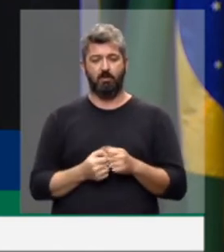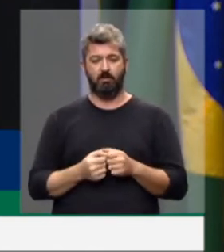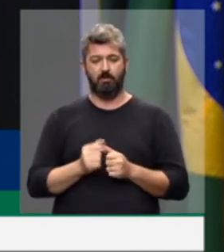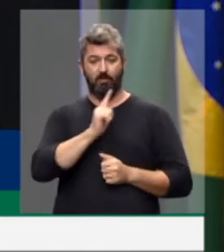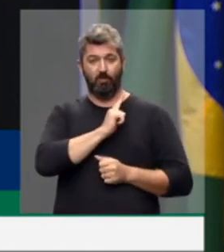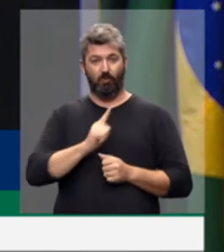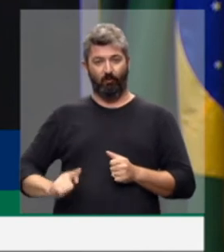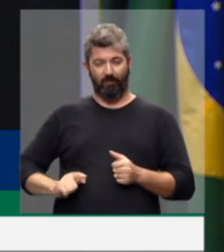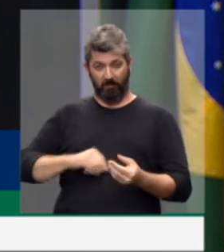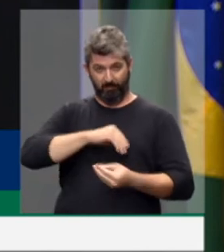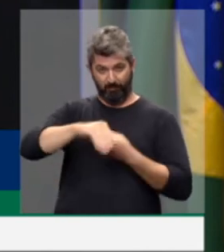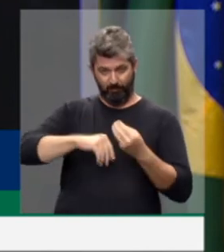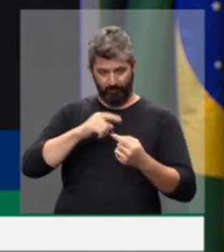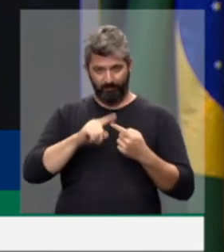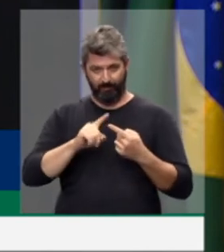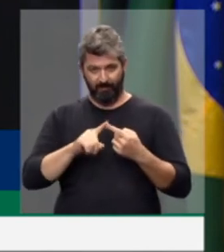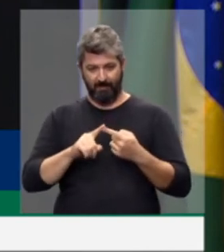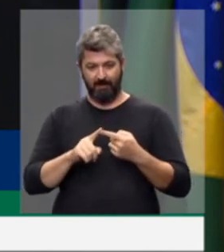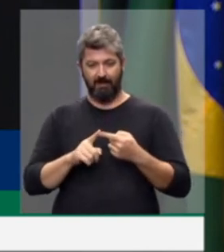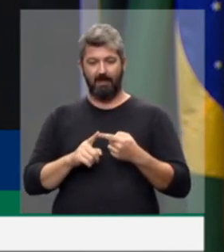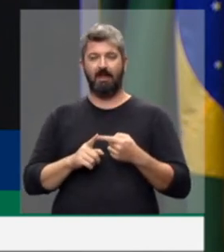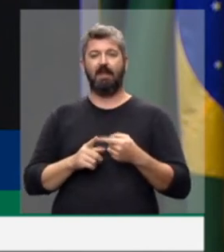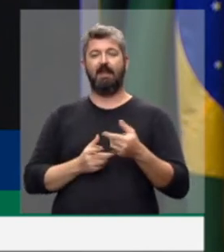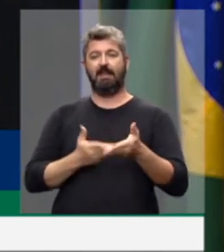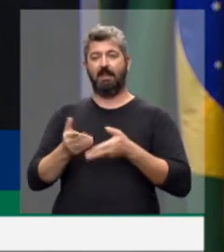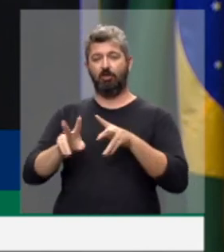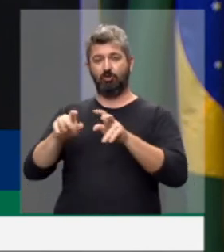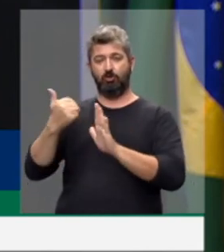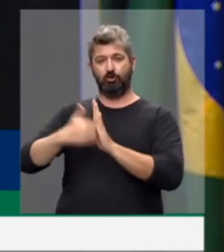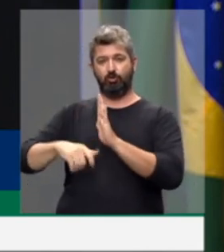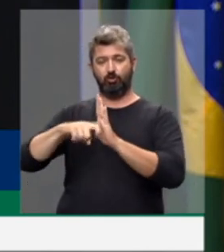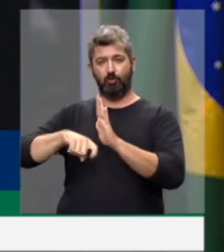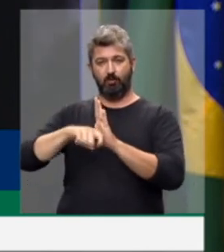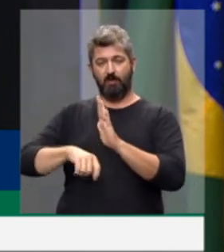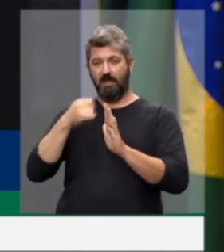NÃO ESTÃO RELACIONADOS, E QUE ESTÃO EXTREMAMENTE COMPLETOS, O GOVERNO MISTUROU